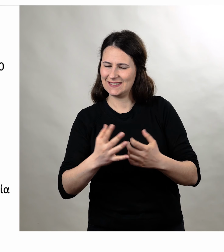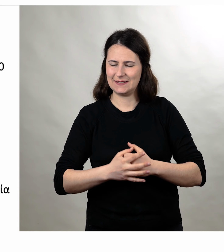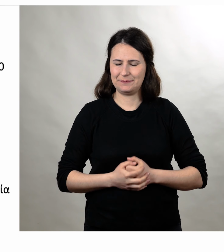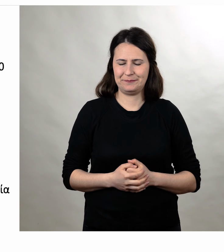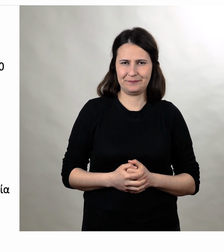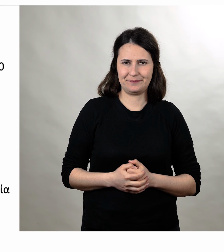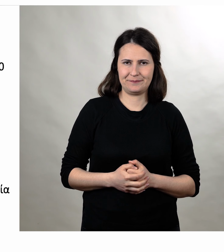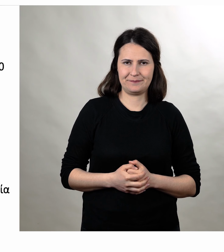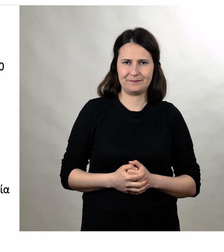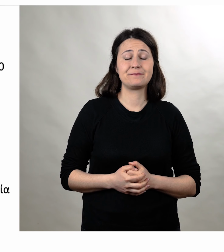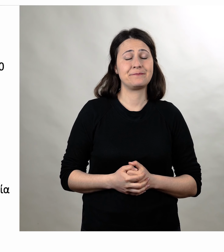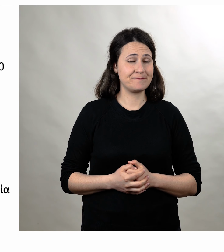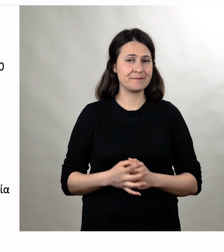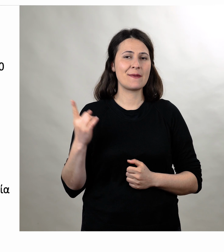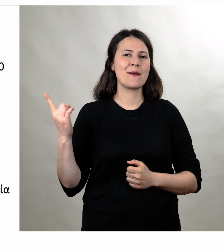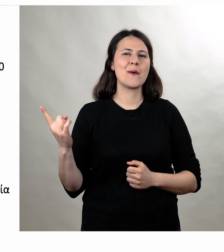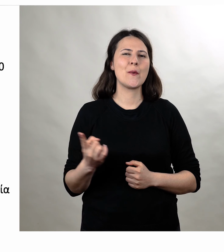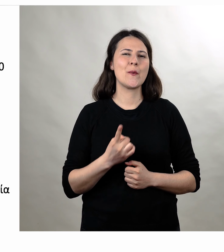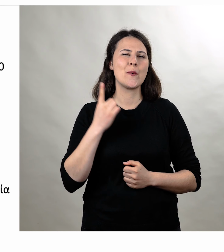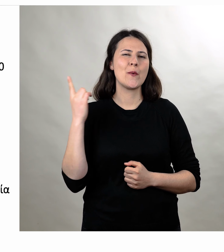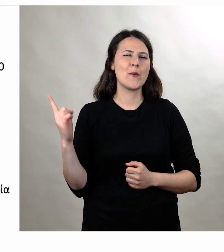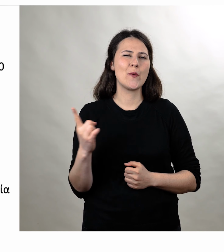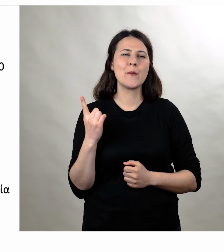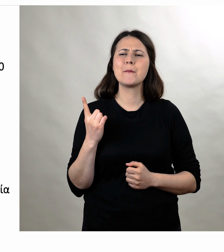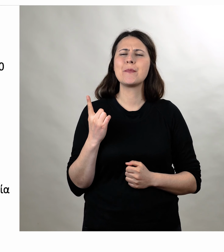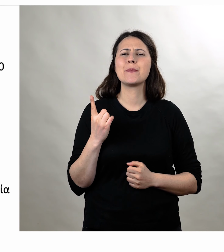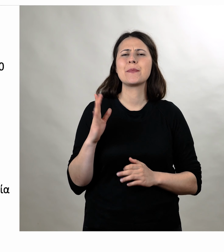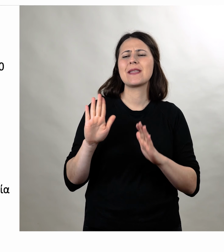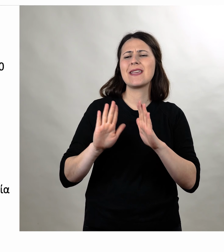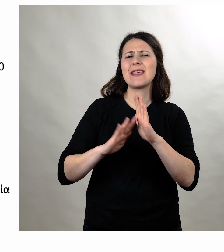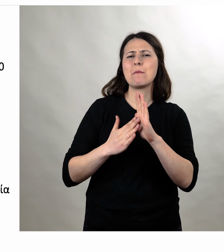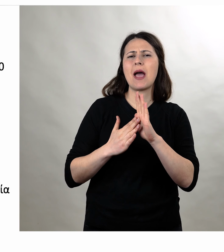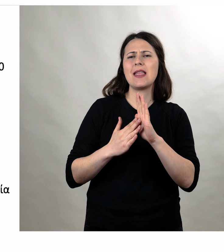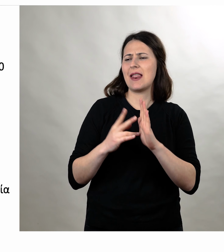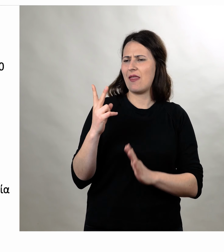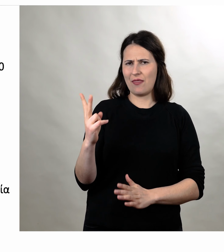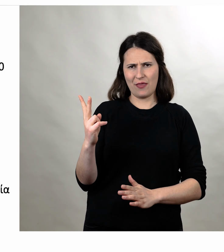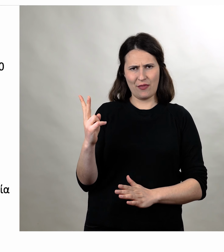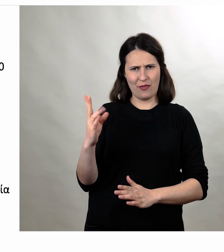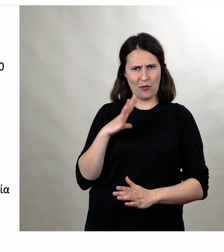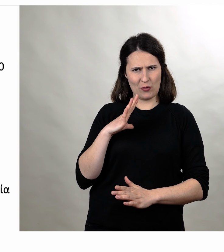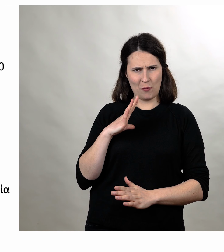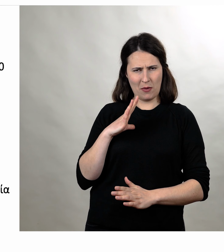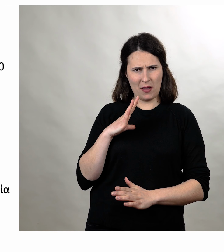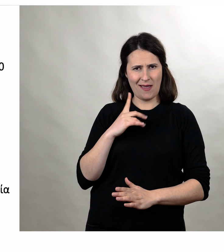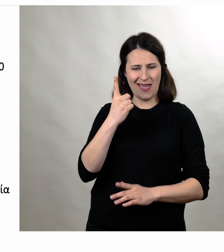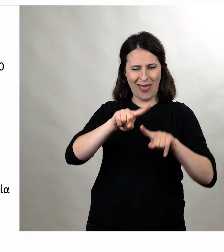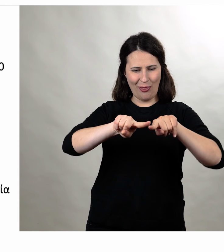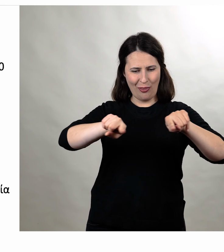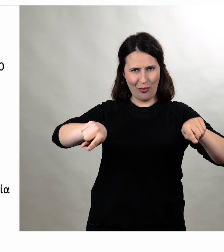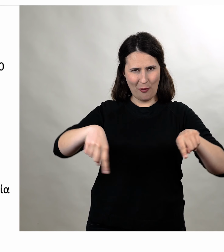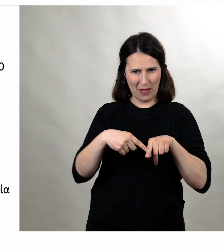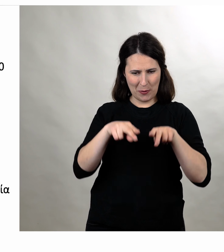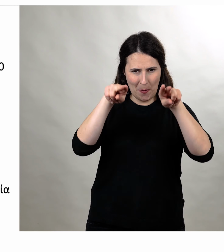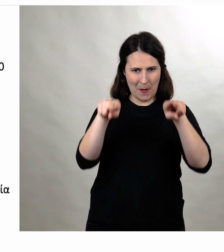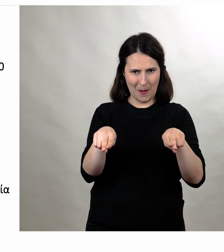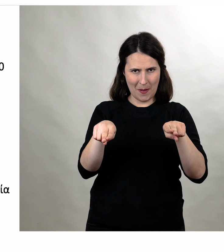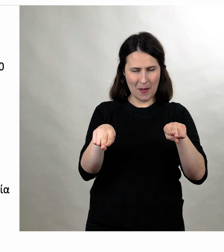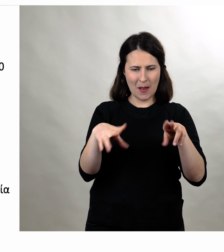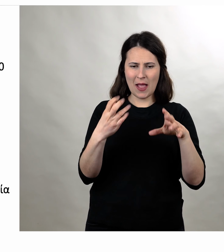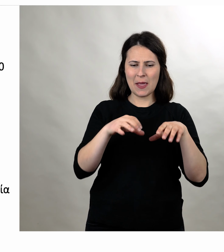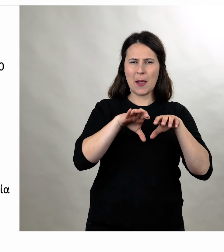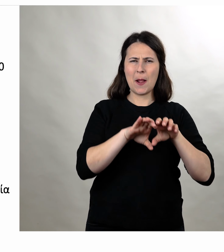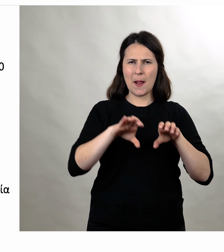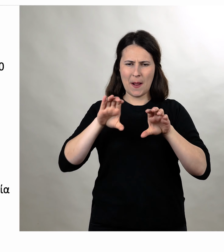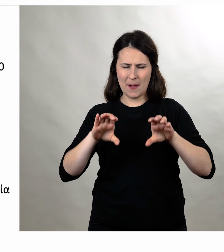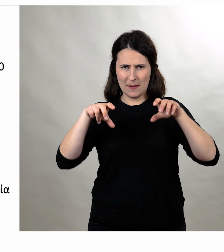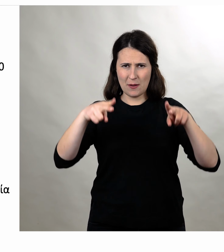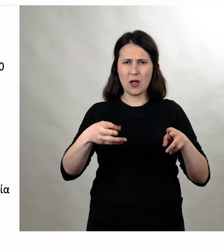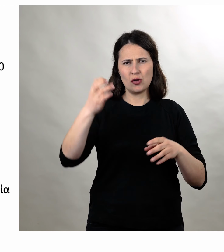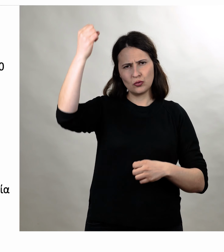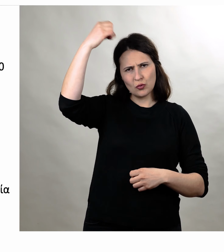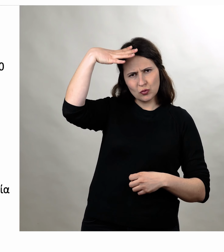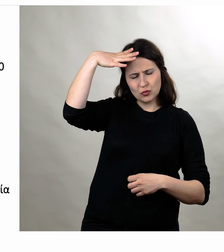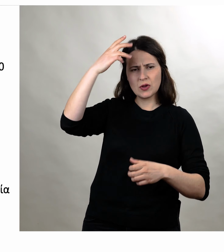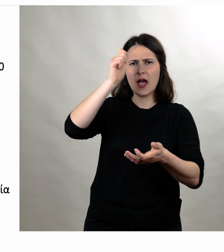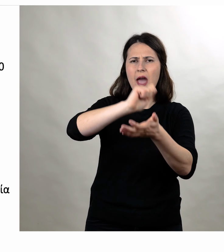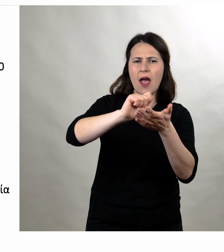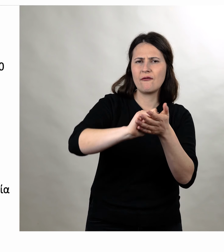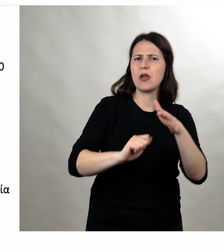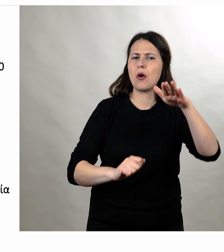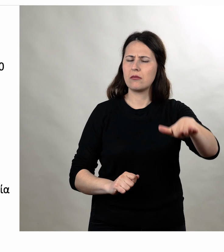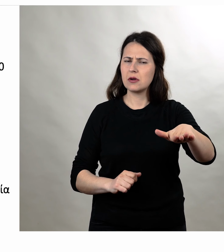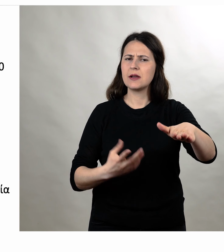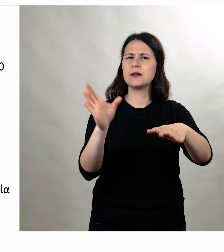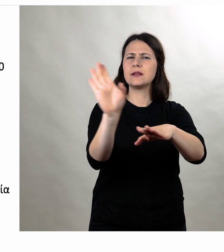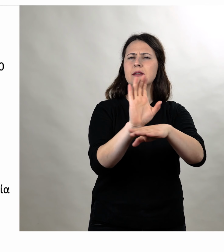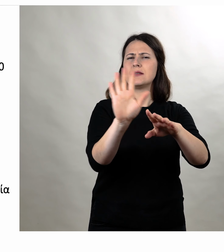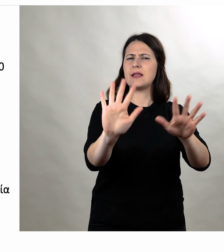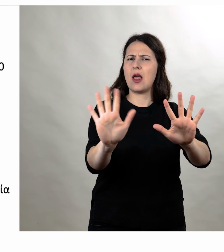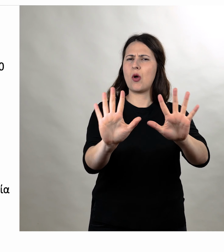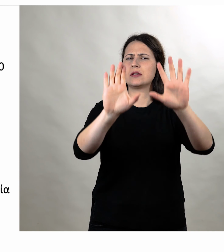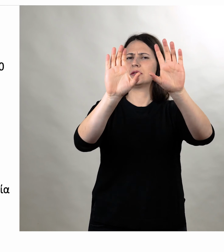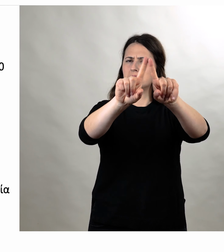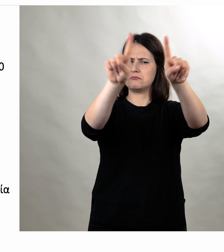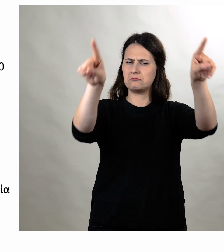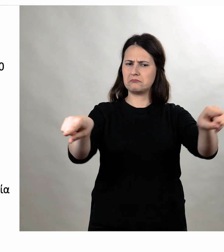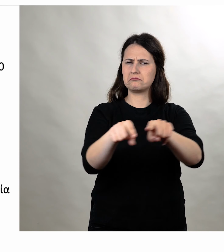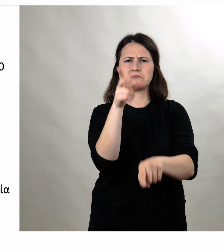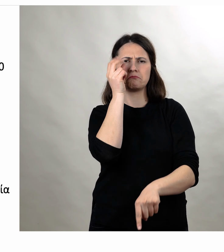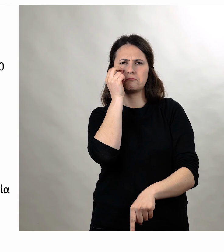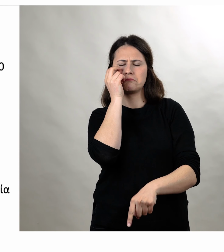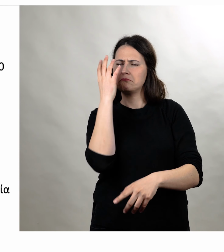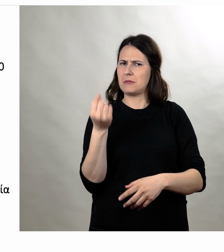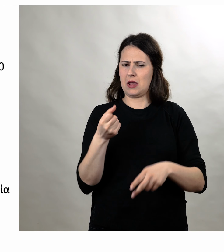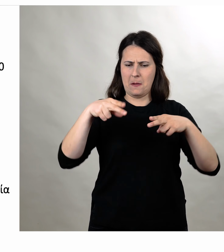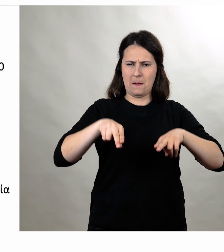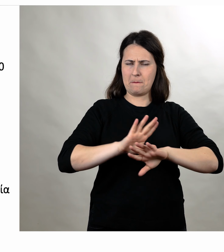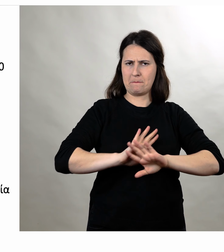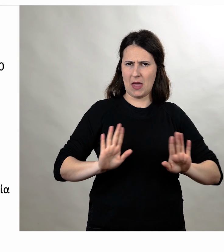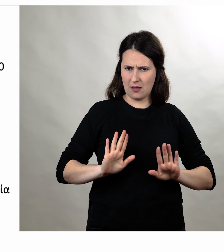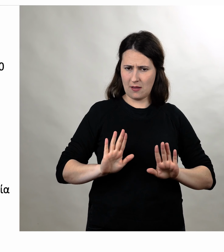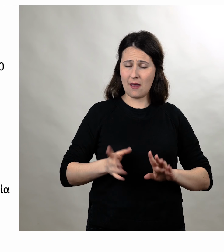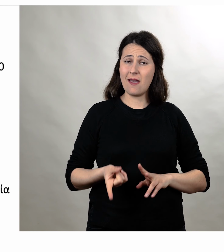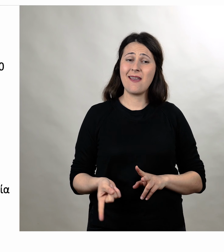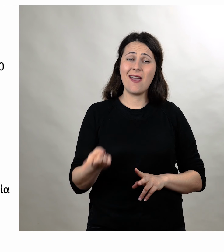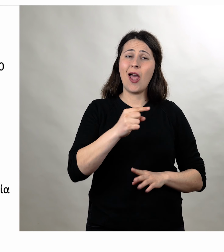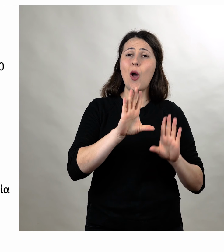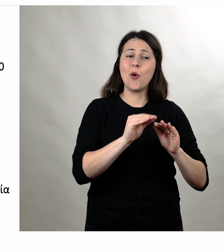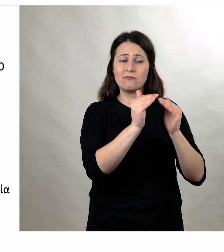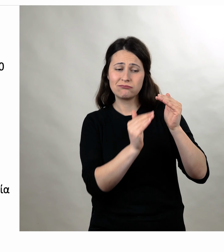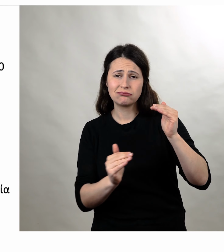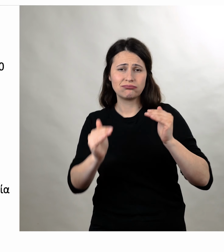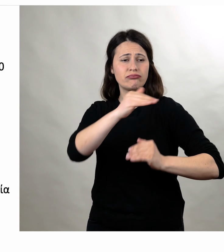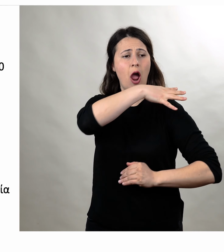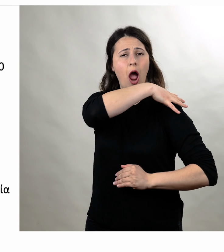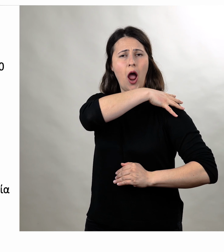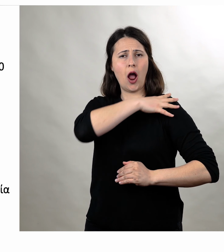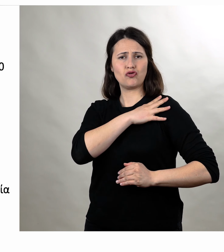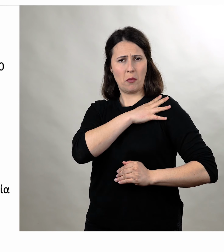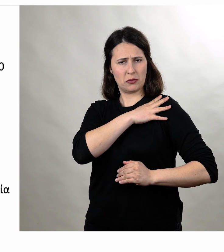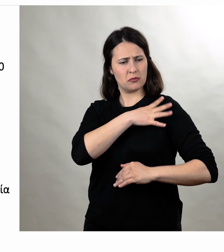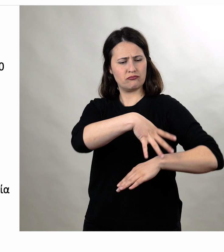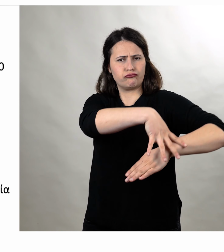Συνήθως, δύο υπάλληλοι μοιράζονται μια καμπίνα με ντους, κομοδίνο, γραφείο και τηλεόραση. Σε ανώτερους αξιωματικούς προσφέρονται μονές καμπίνες.